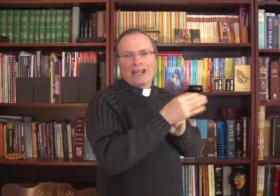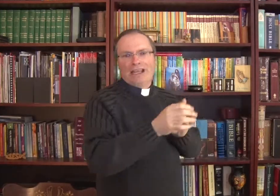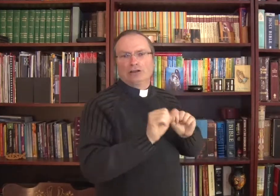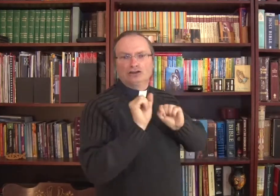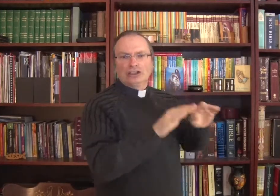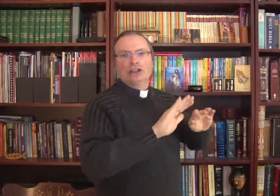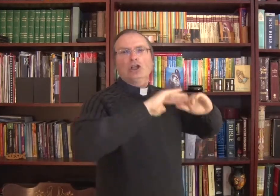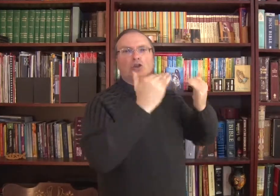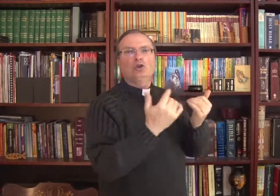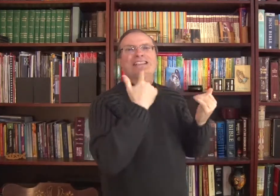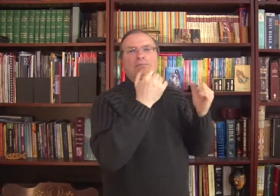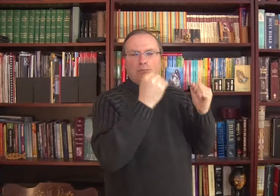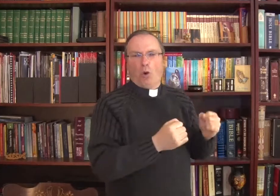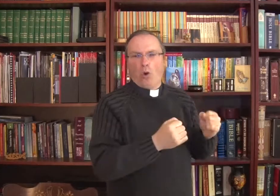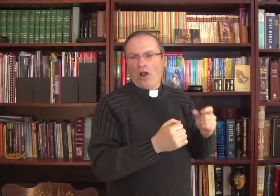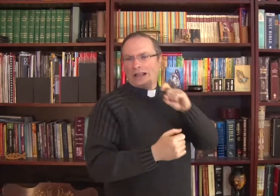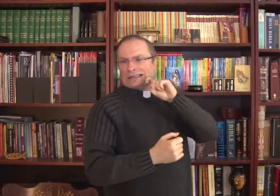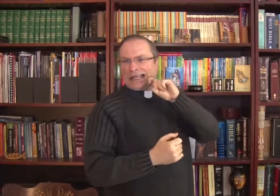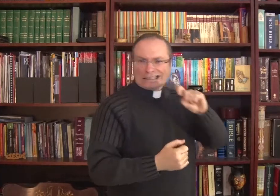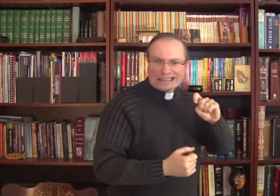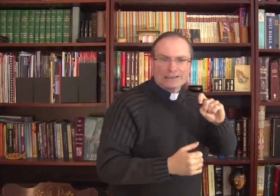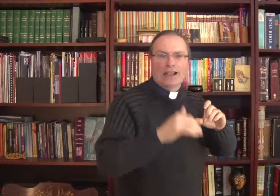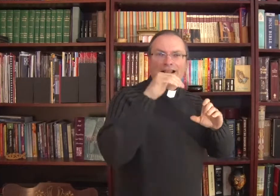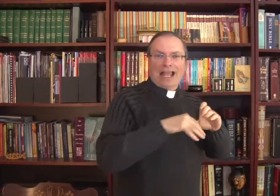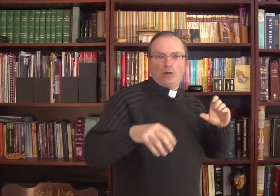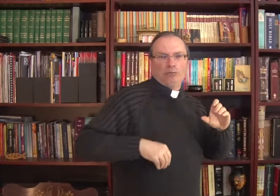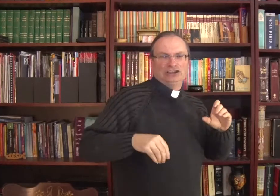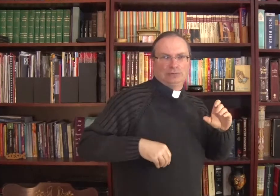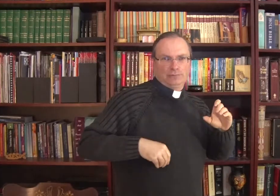et de jeter tout ce qui peut t’entraîner dans le péché.